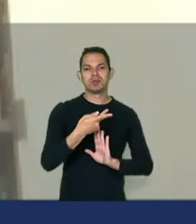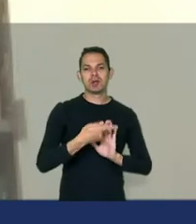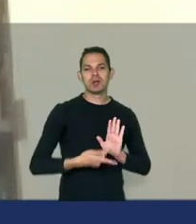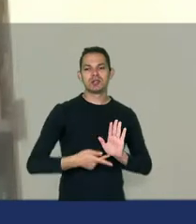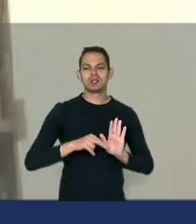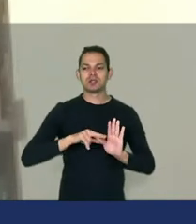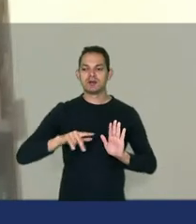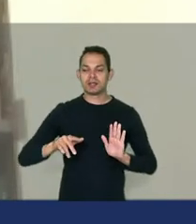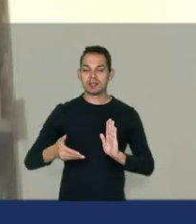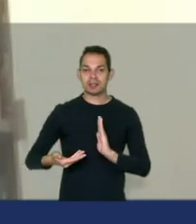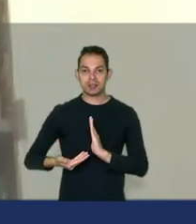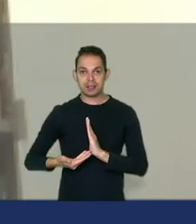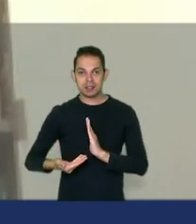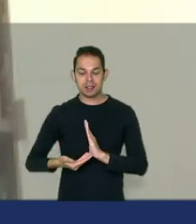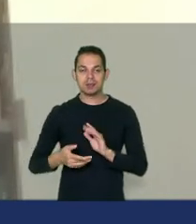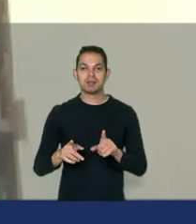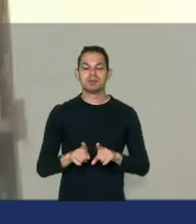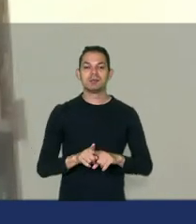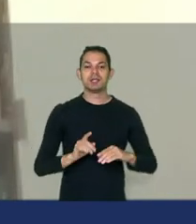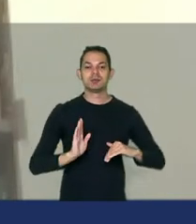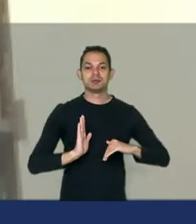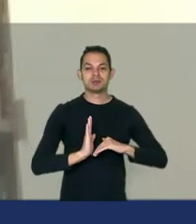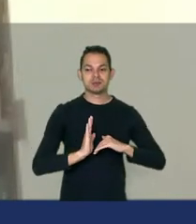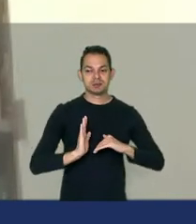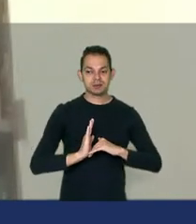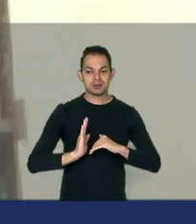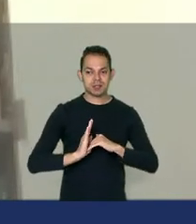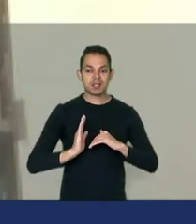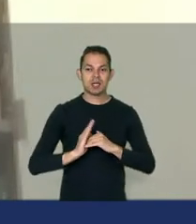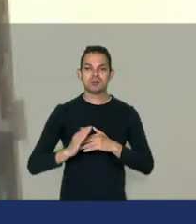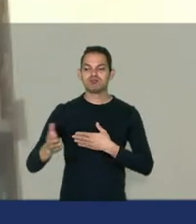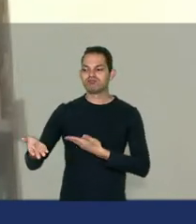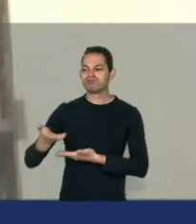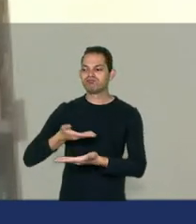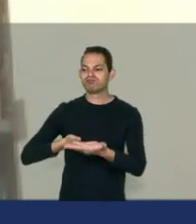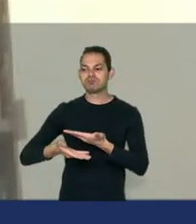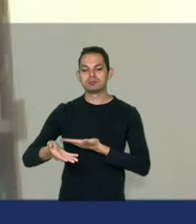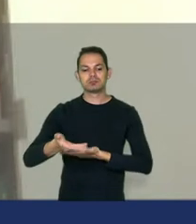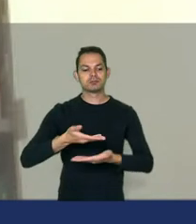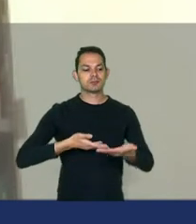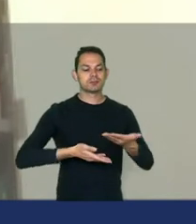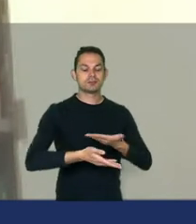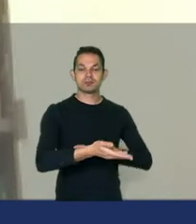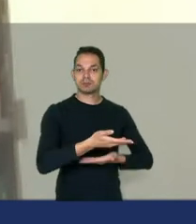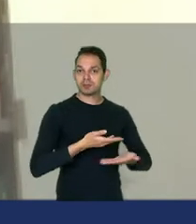CONJUNTO DE PROJETOS, TANTO DA CÂMARA QUANTO DO SENADO, FAZER INTERLOCUÇÃO NECESSÁRIA COM QUEM FOR PRECISO, MAS NÓS NÃO PODEMOS